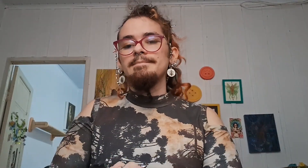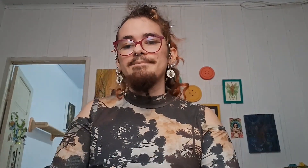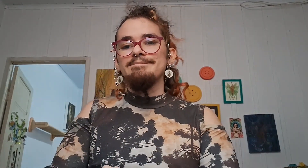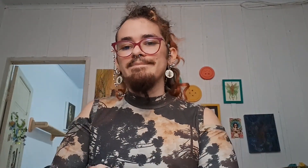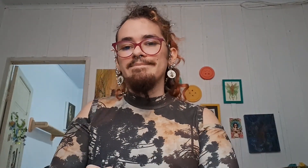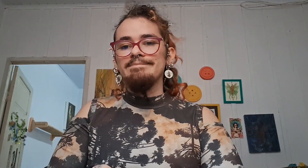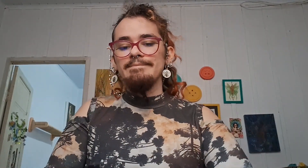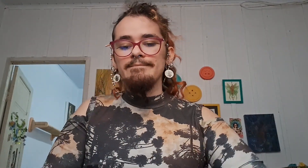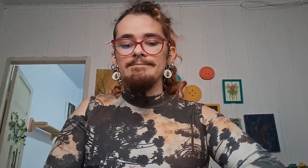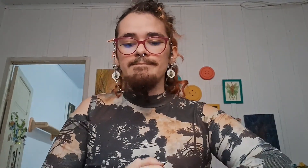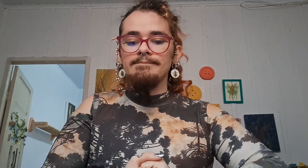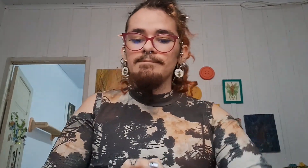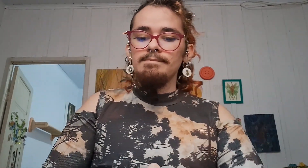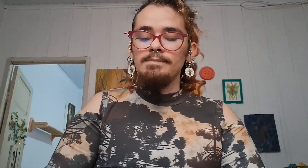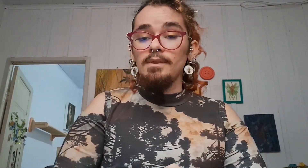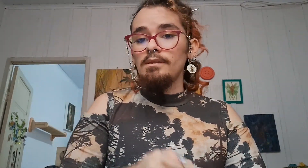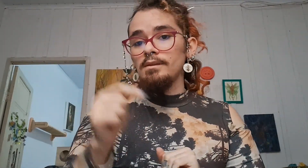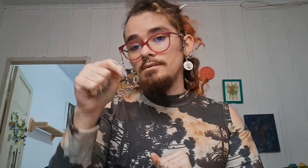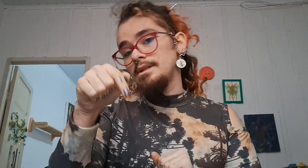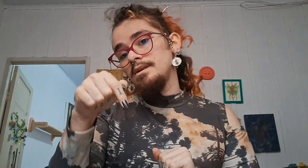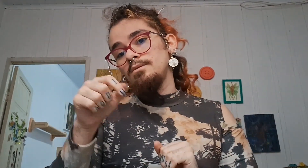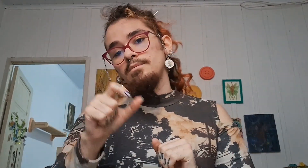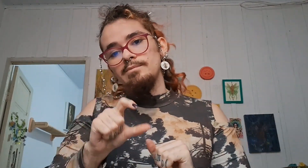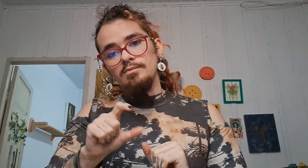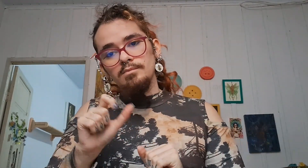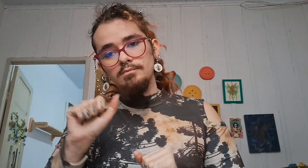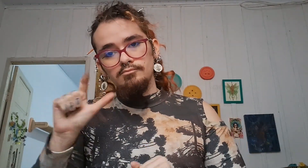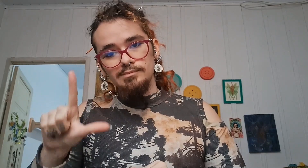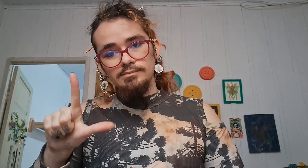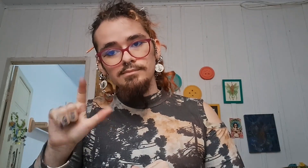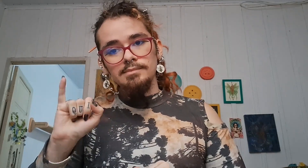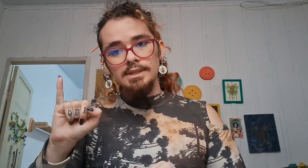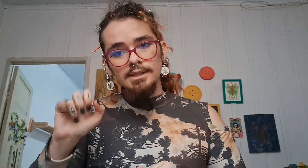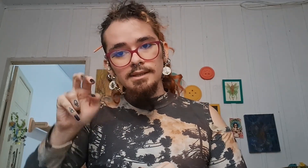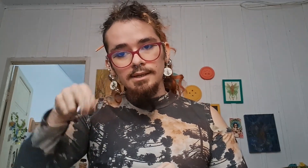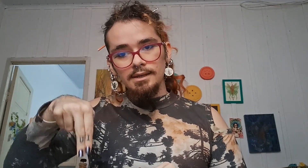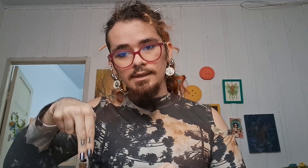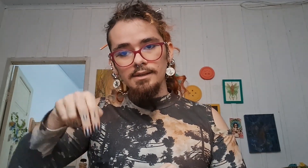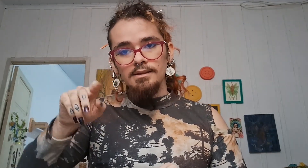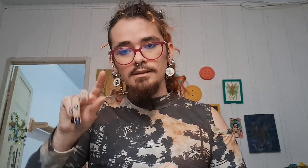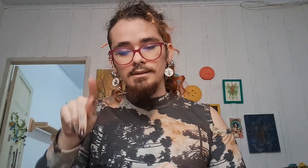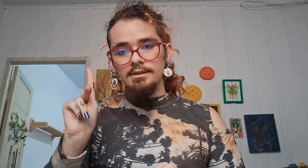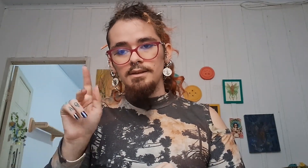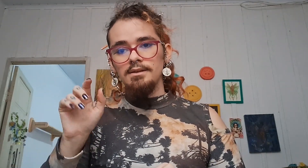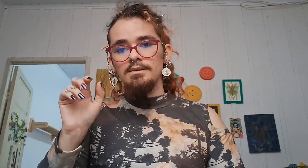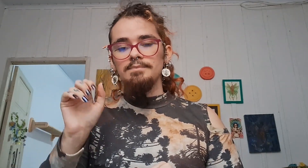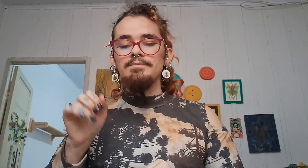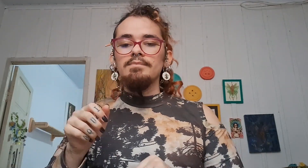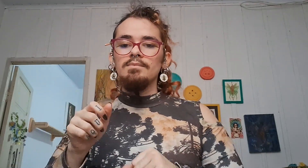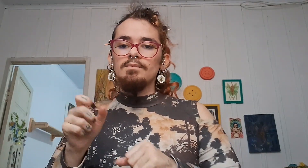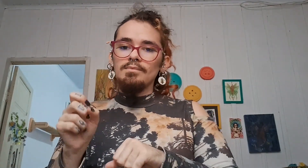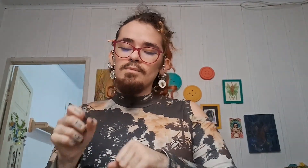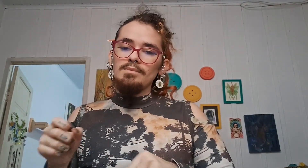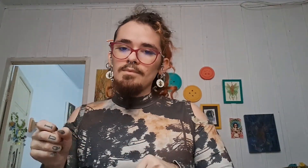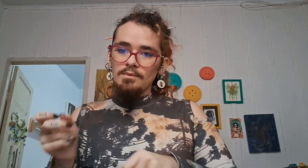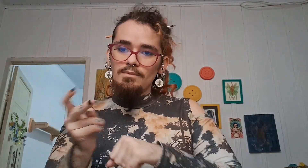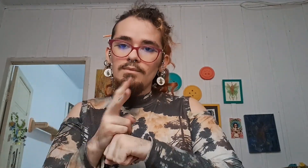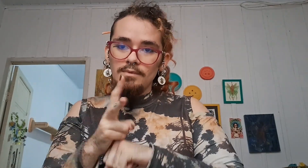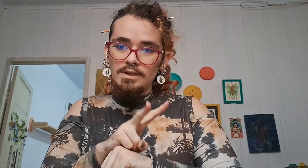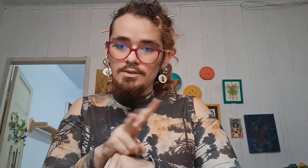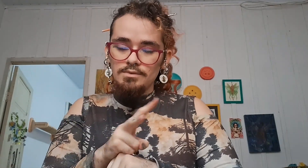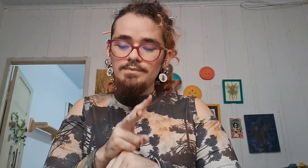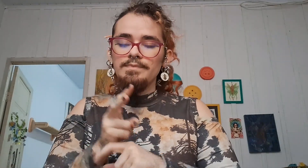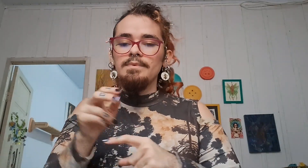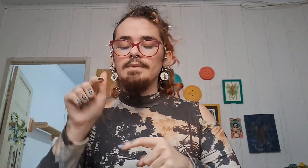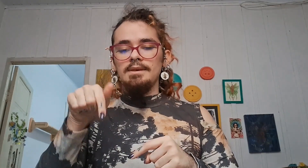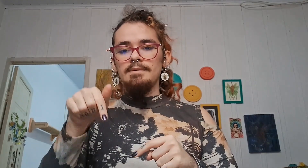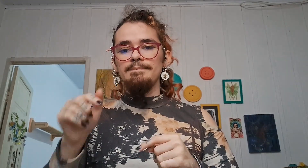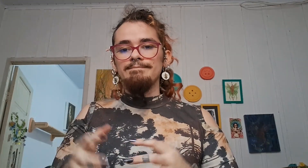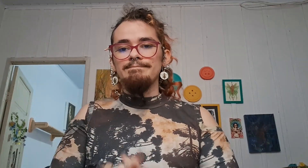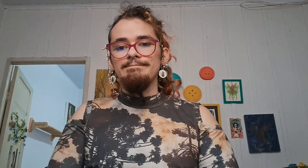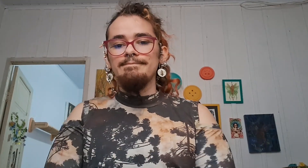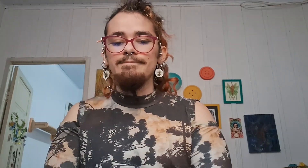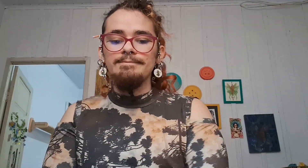vou colocar o link do video aqui na descrição.